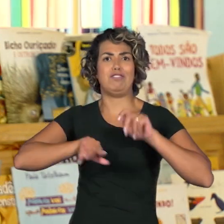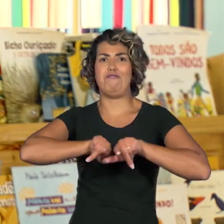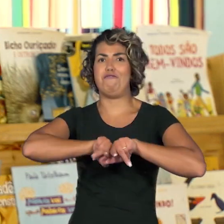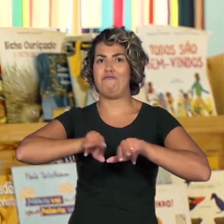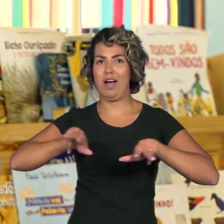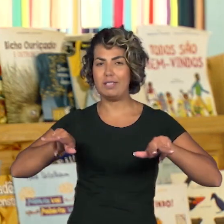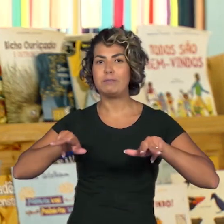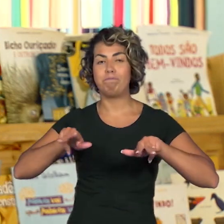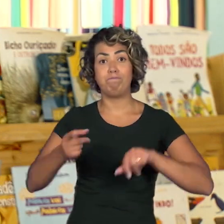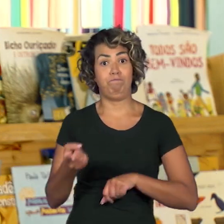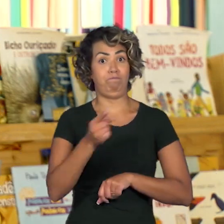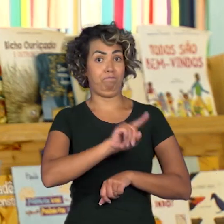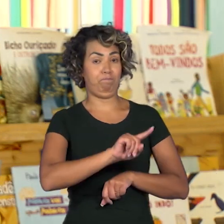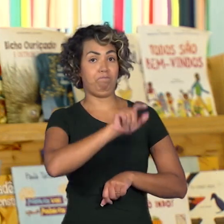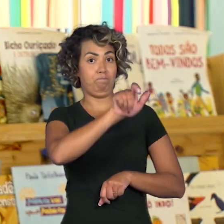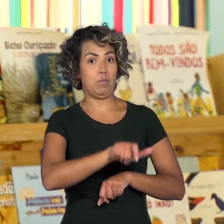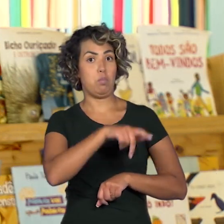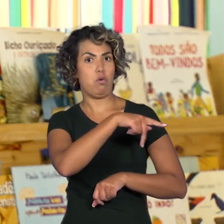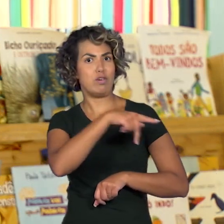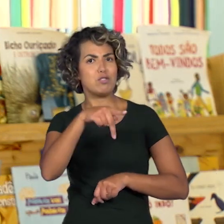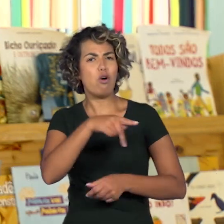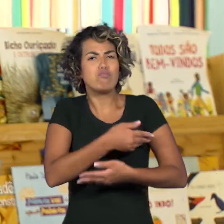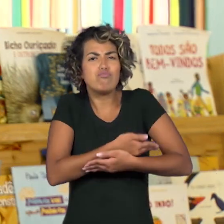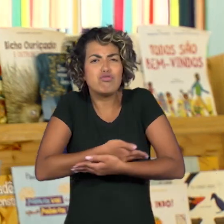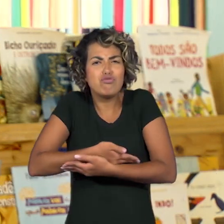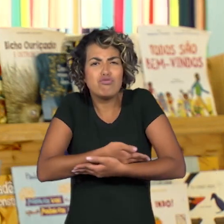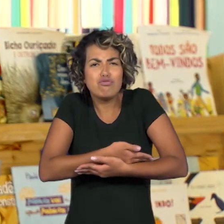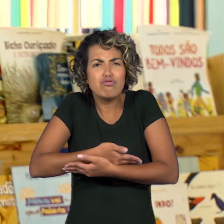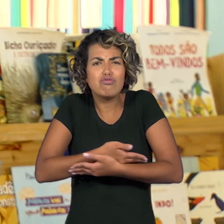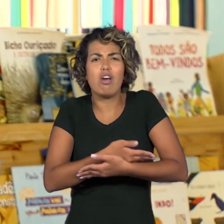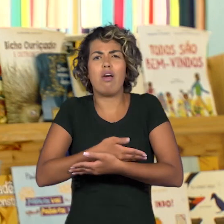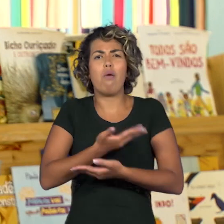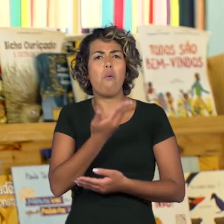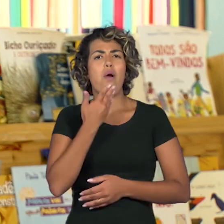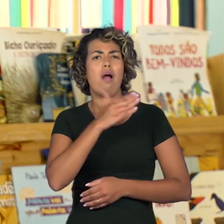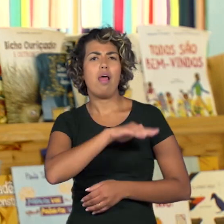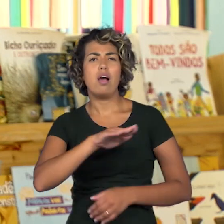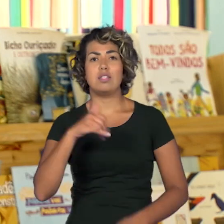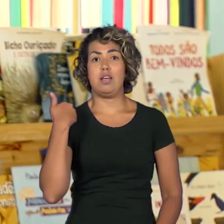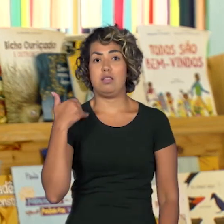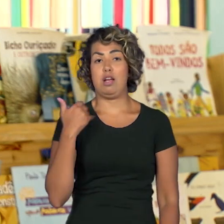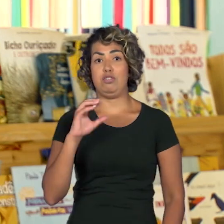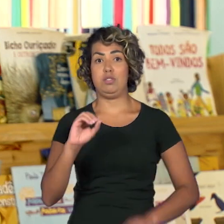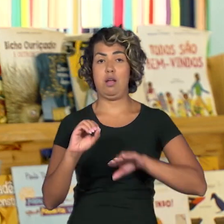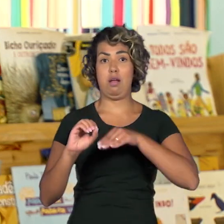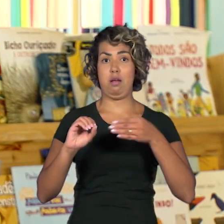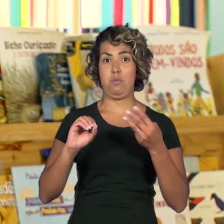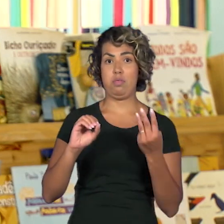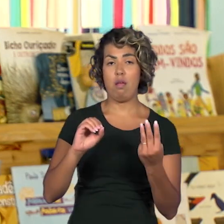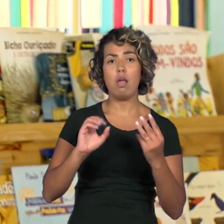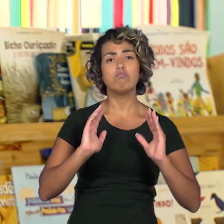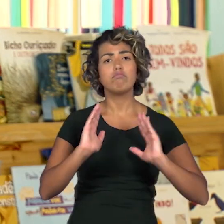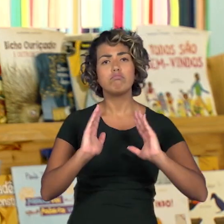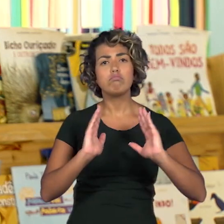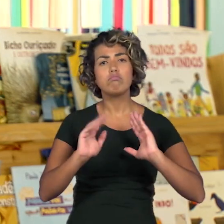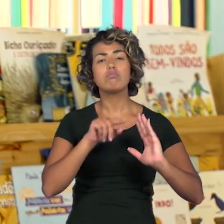JÁ AS PROFESSORAS QUE ATUAM COM OS BEBÊS E COM AS CRIANÇAS DE ZERO A 3 ANOS TERÃO ESTUDOS VOLTADOS